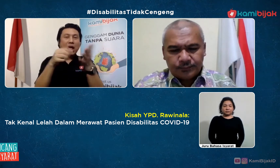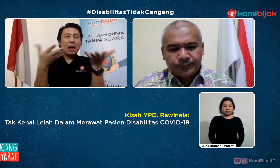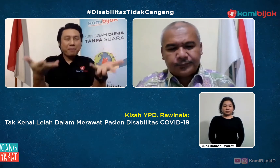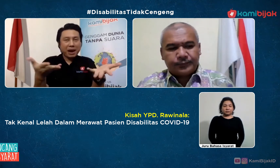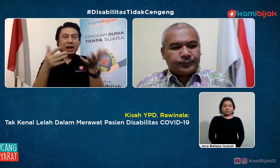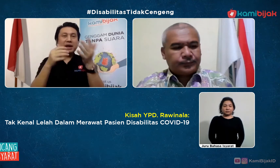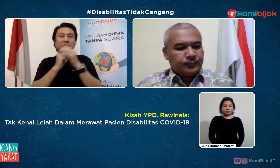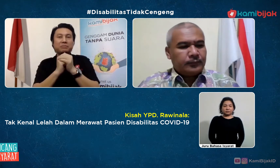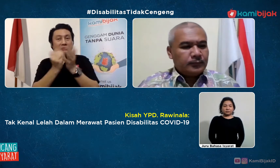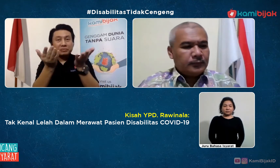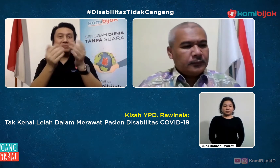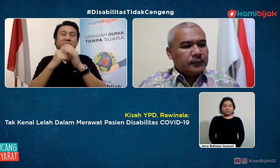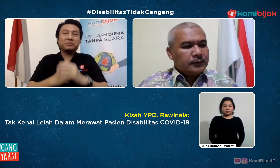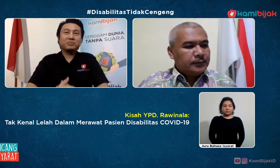Bantuan apa yang diberikan?